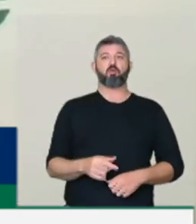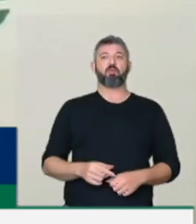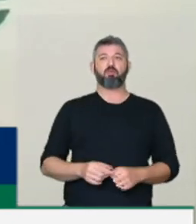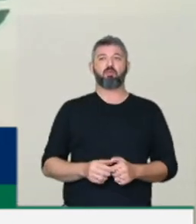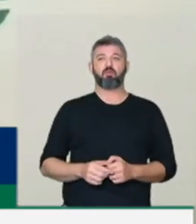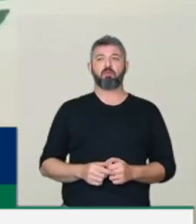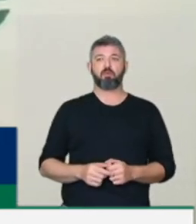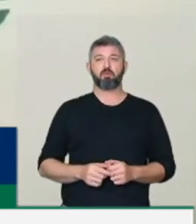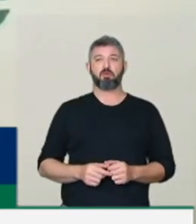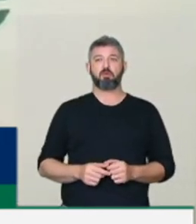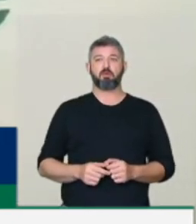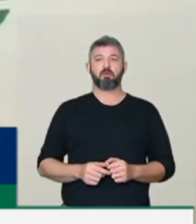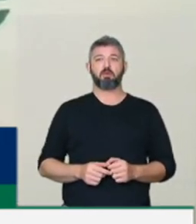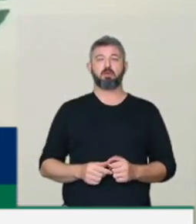ABRIR POSSIBILIDADE SABENDO